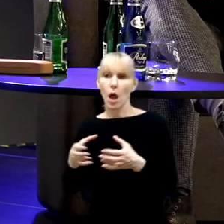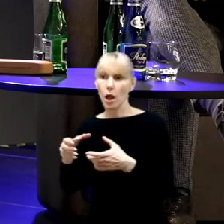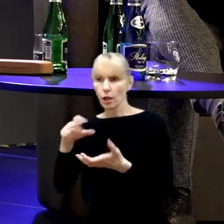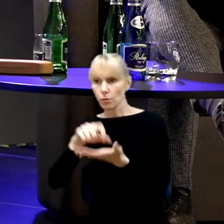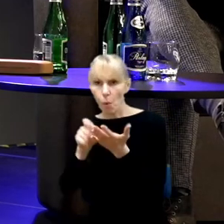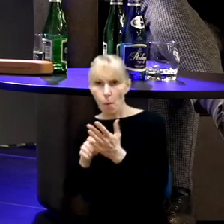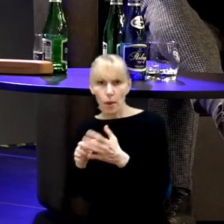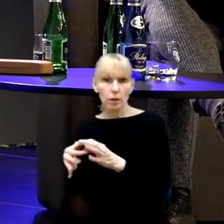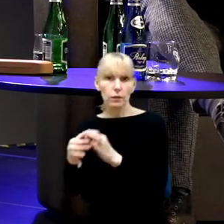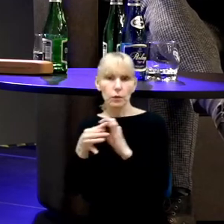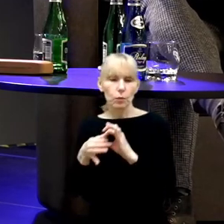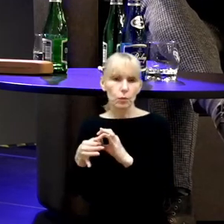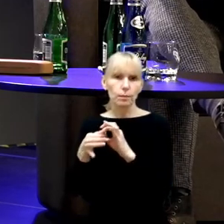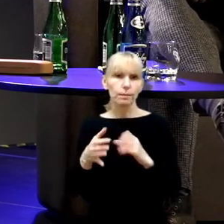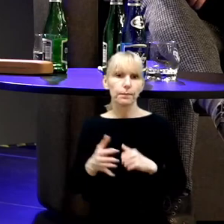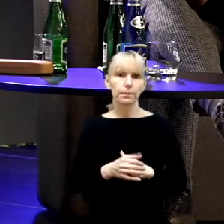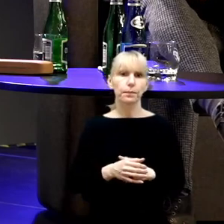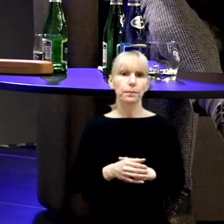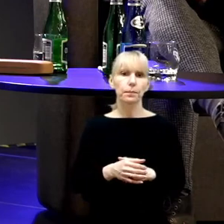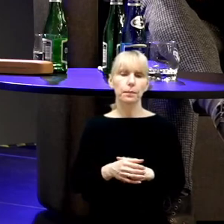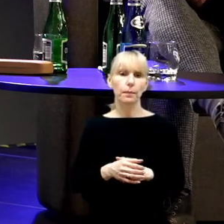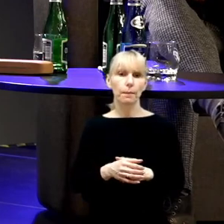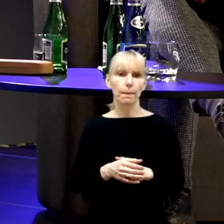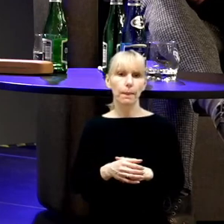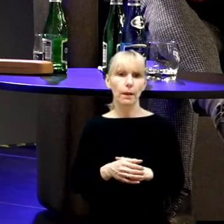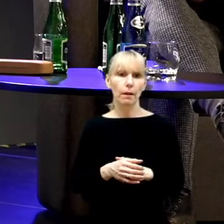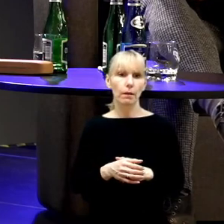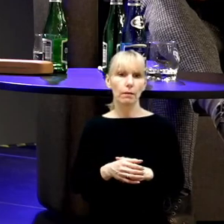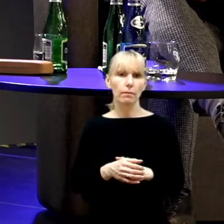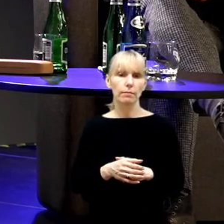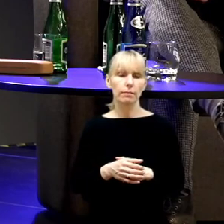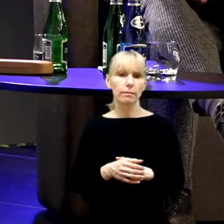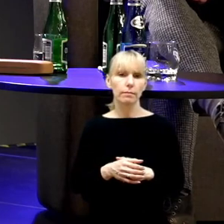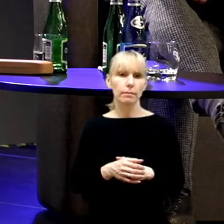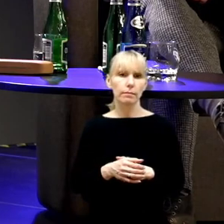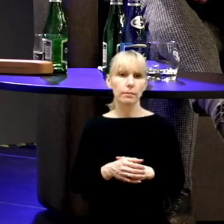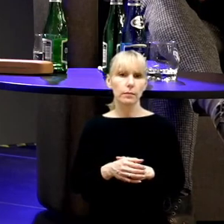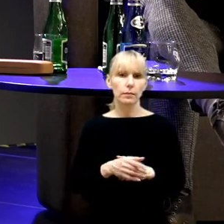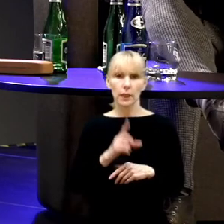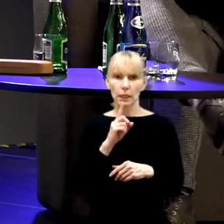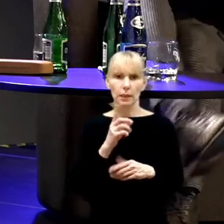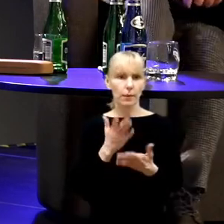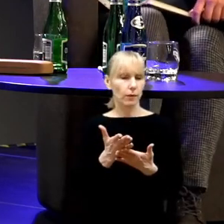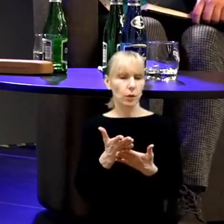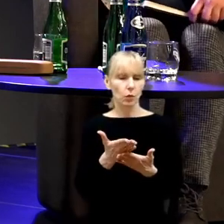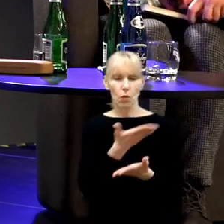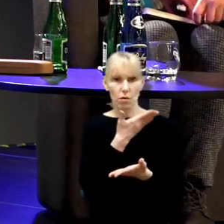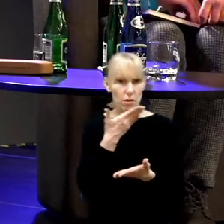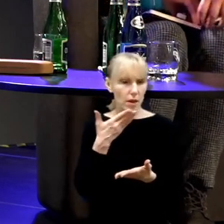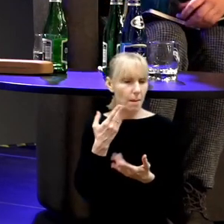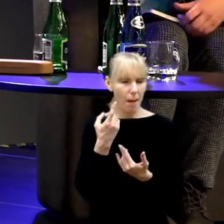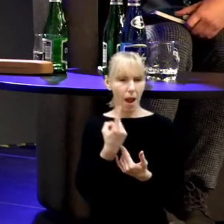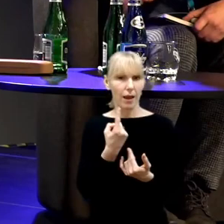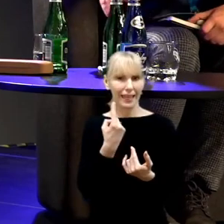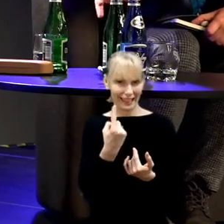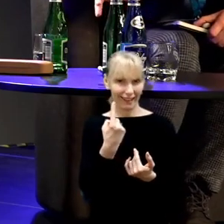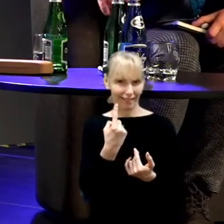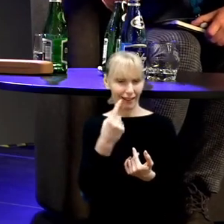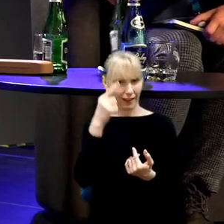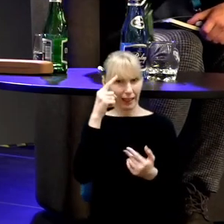Słuchajcie Państwo, tutaj nie ma jednego standardu dla każdej lokalizacji.